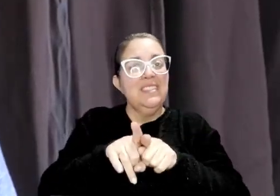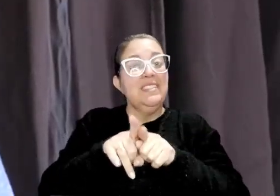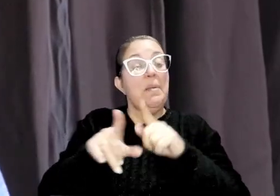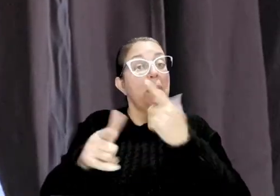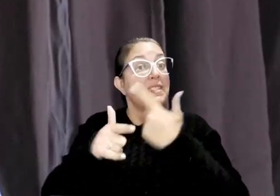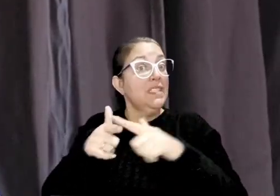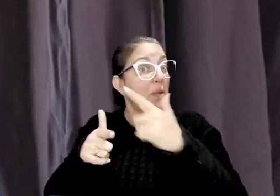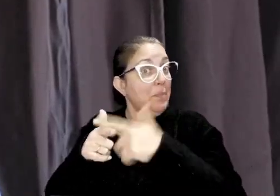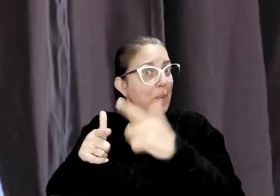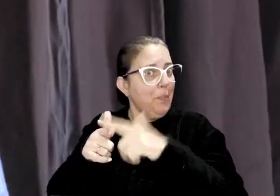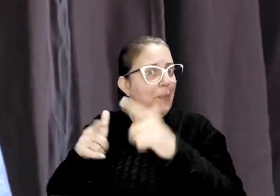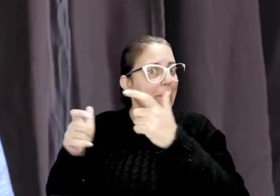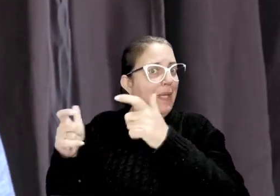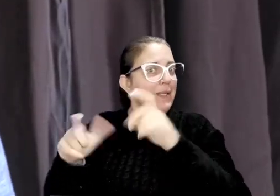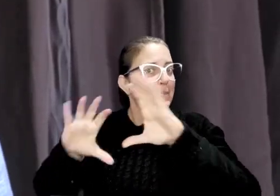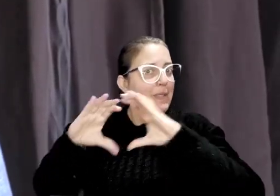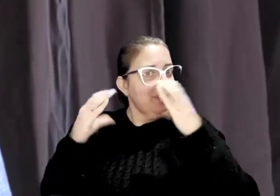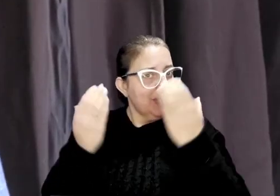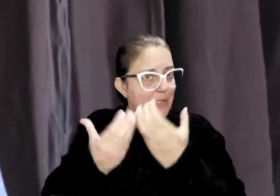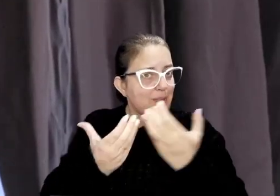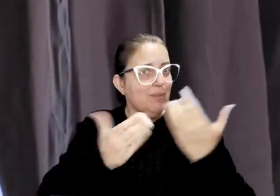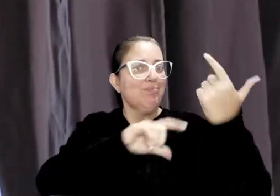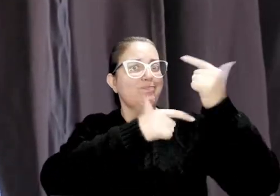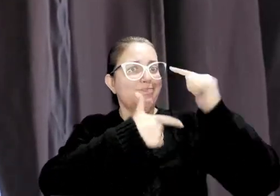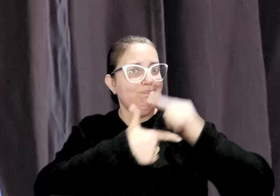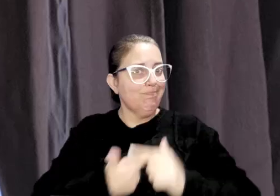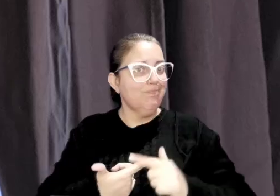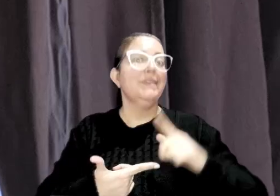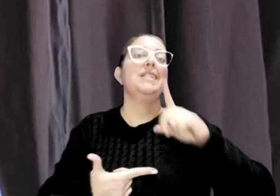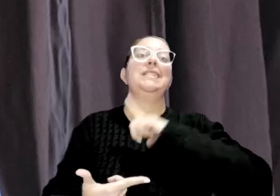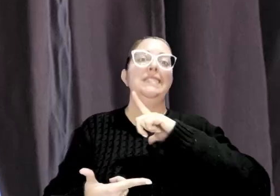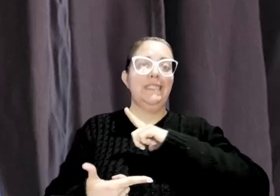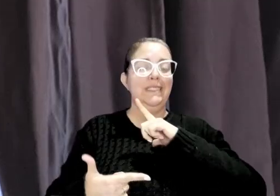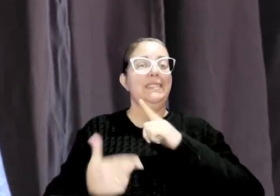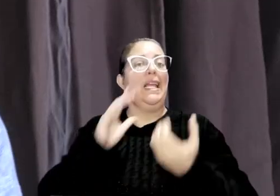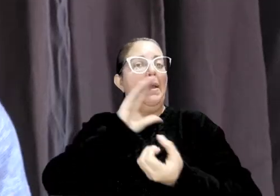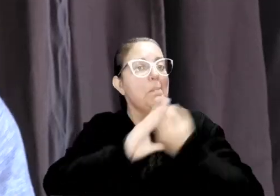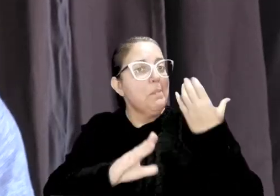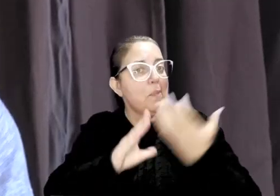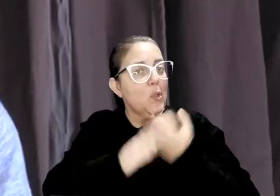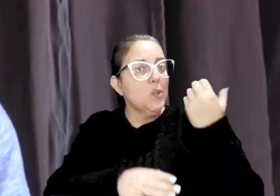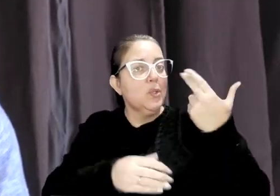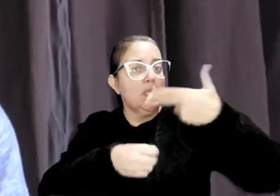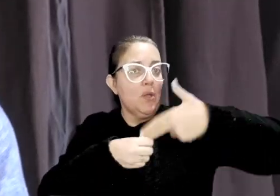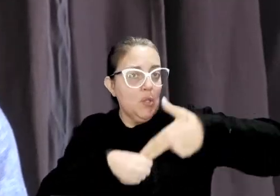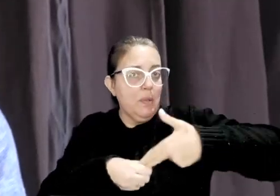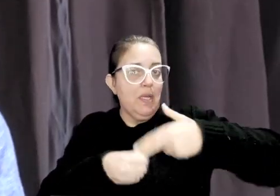elemento do da produção de petróleo como uma atividade indutora de outros Empreendimentos que